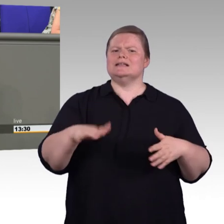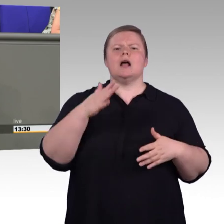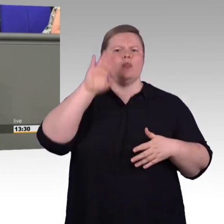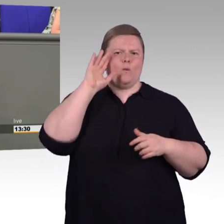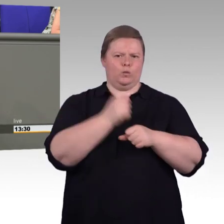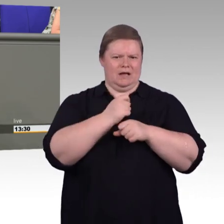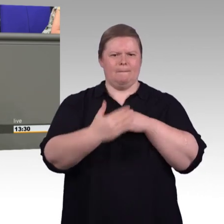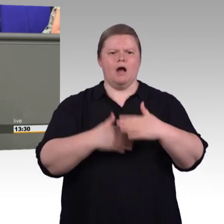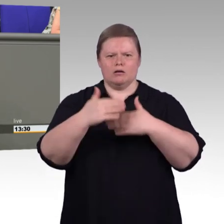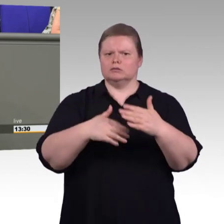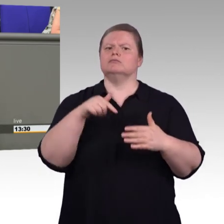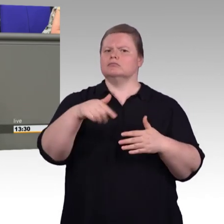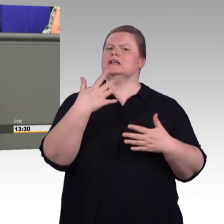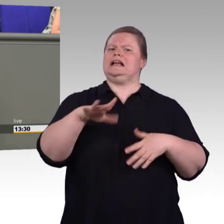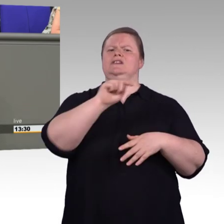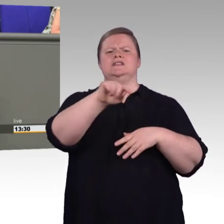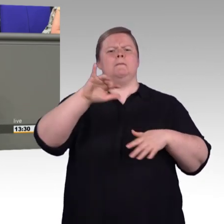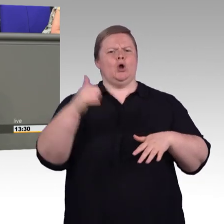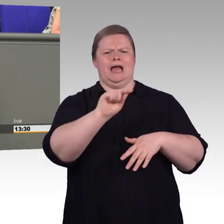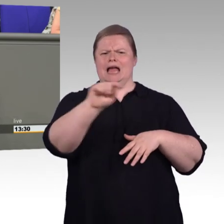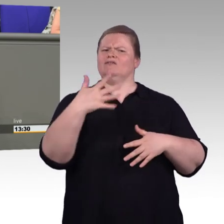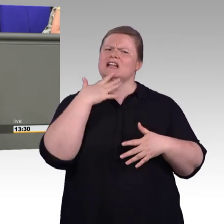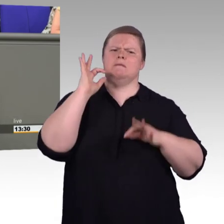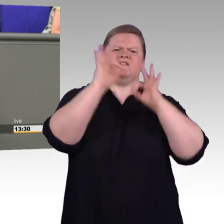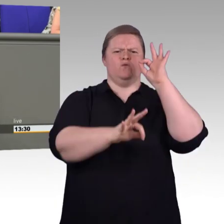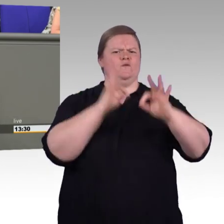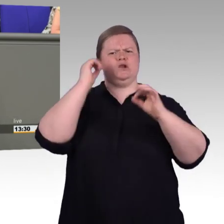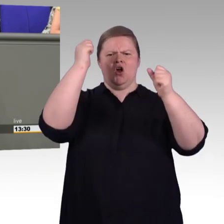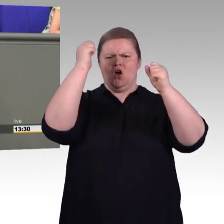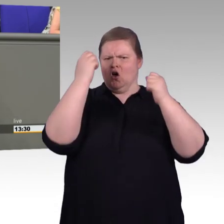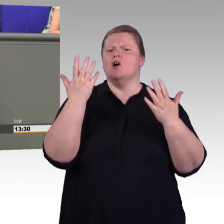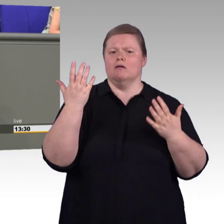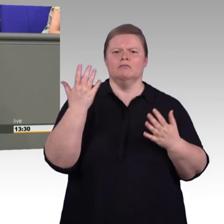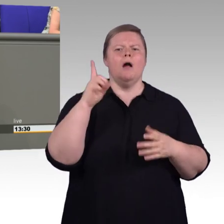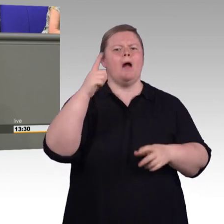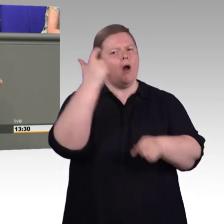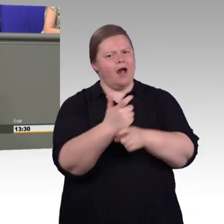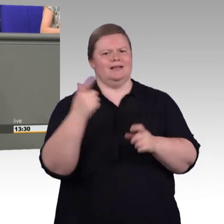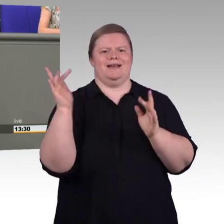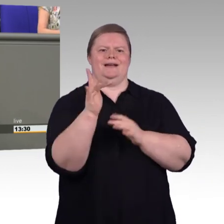oder Verwaltungsverfahren, kann man in die Verfassung schreiben, entscheidender ist aber, dass wir es ins einfache Gesetz schreiben,